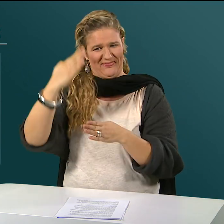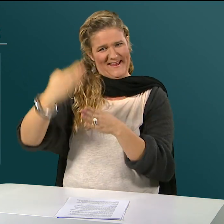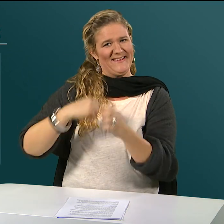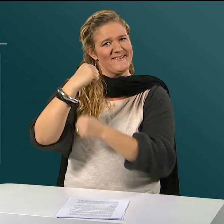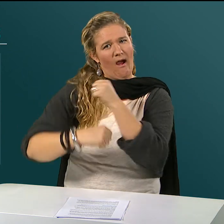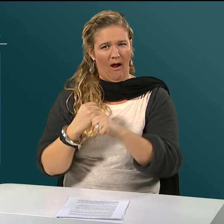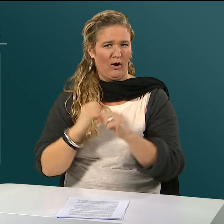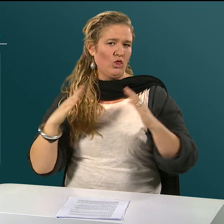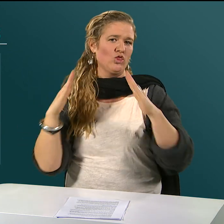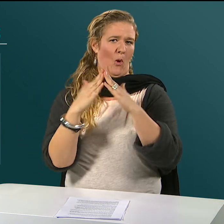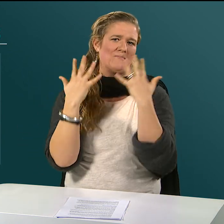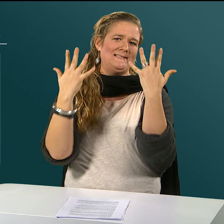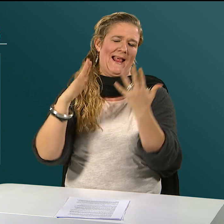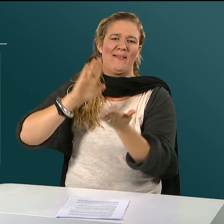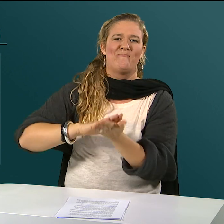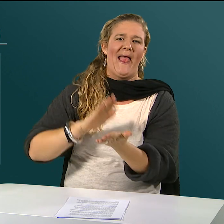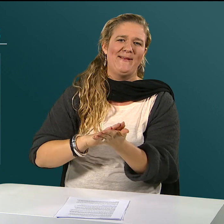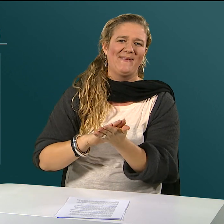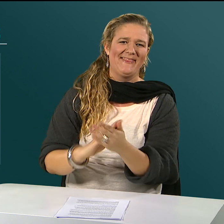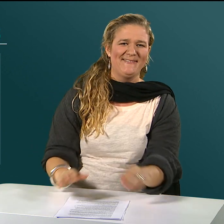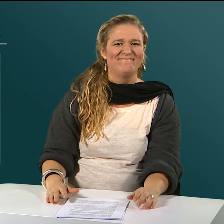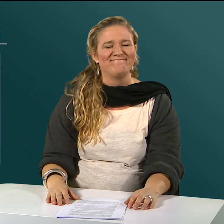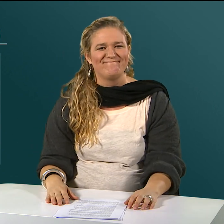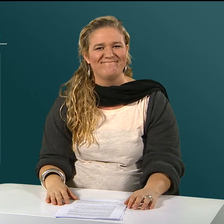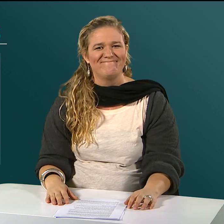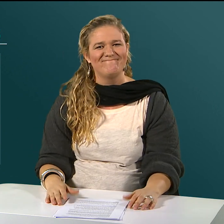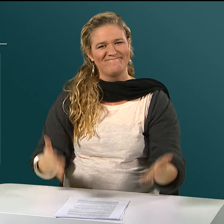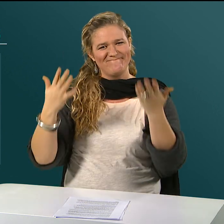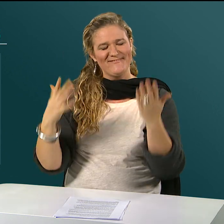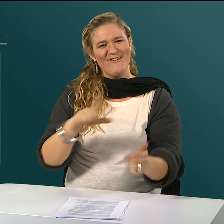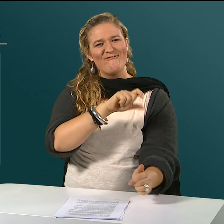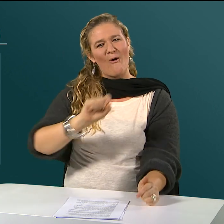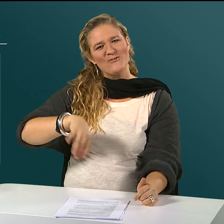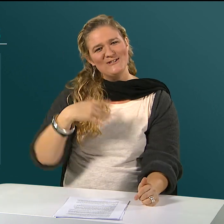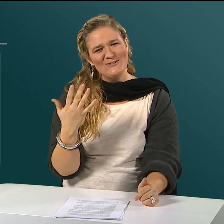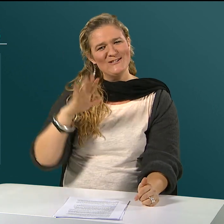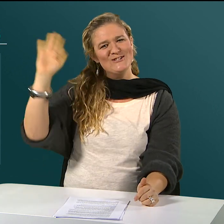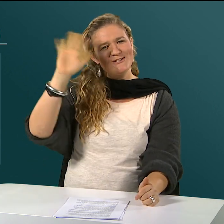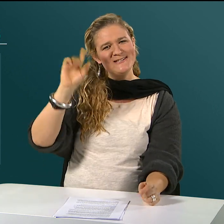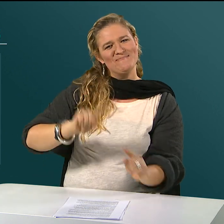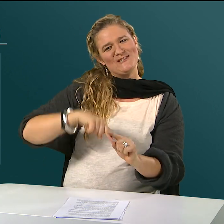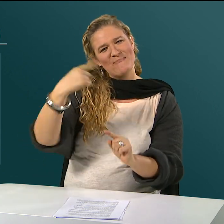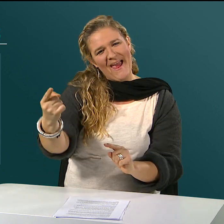Er hat grossen Ehrgeiz und möchte bis Ende Jahr bei den Top 10 bleiben. Das war‘s für FOCUSNEWS.